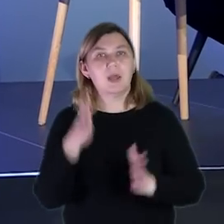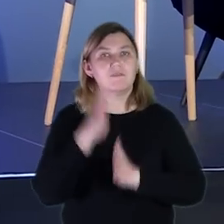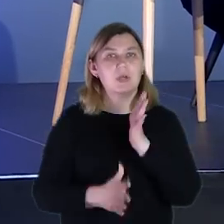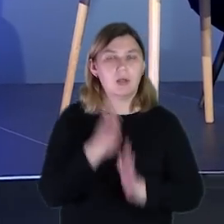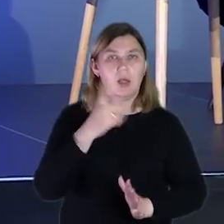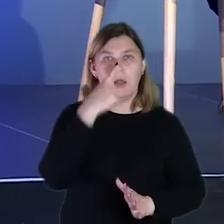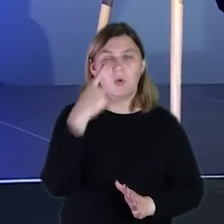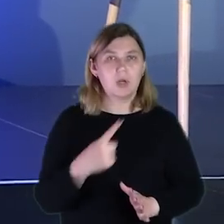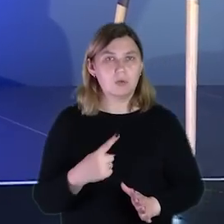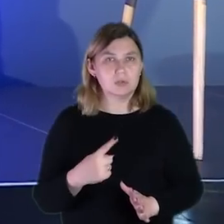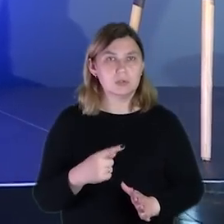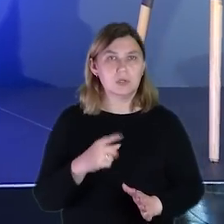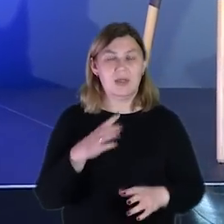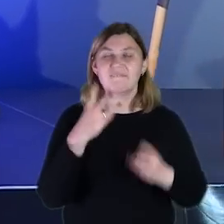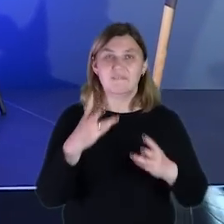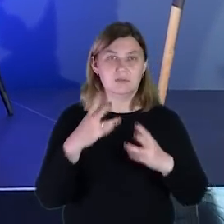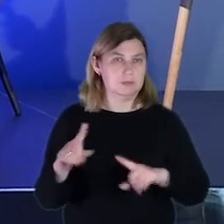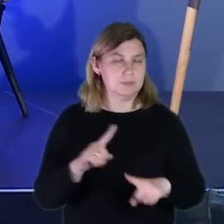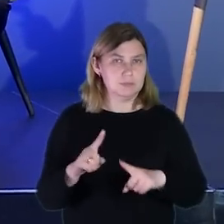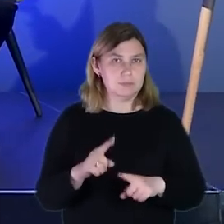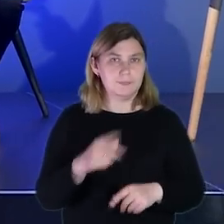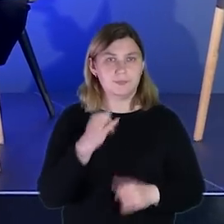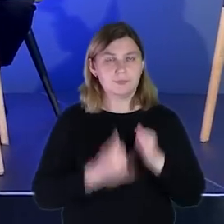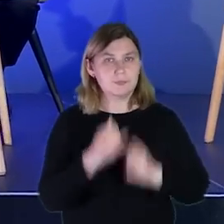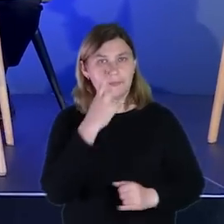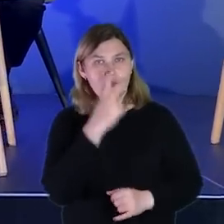Związkiem Radzieckim kolosalne znaczenie. Dlatego, że jeżeli popatrzymy na mapę,